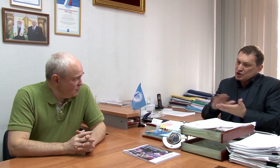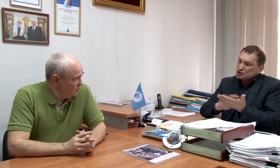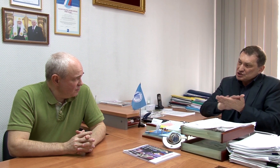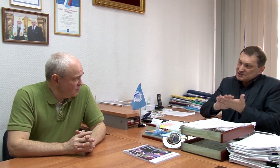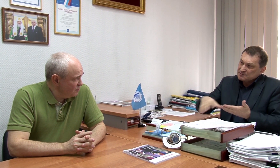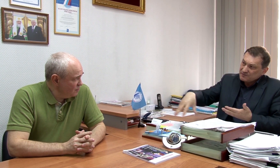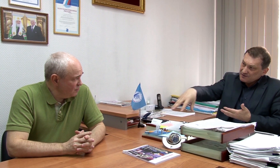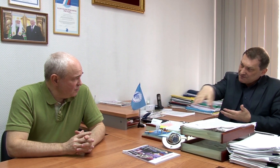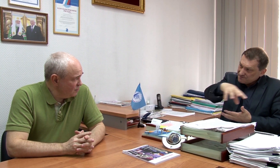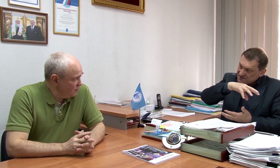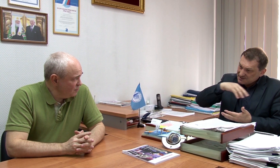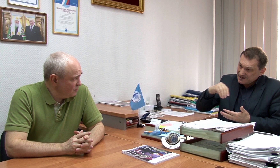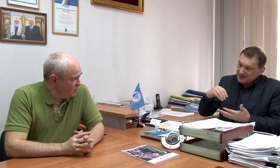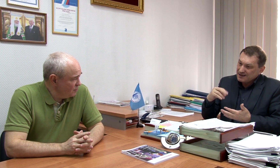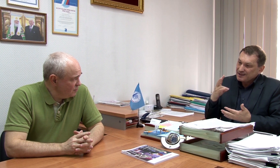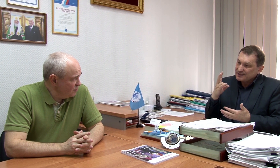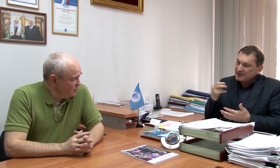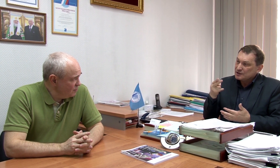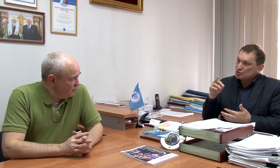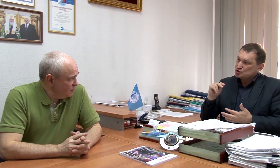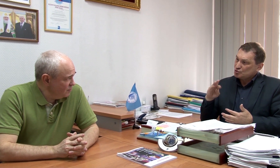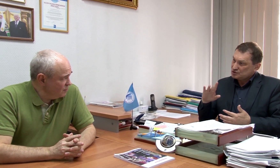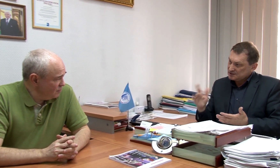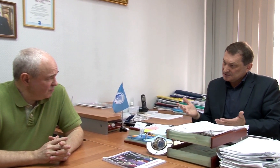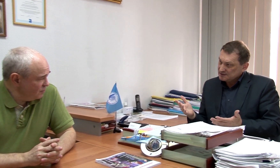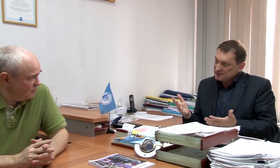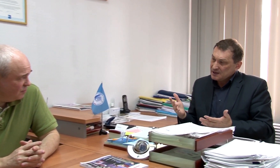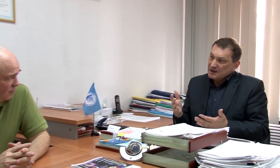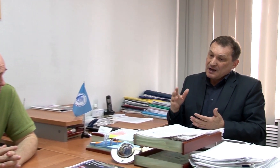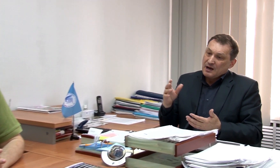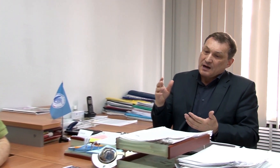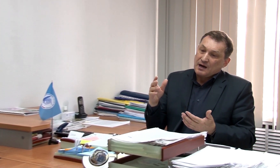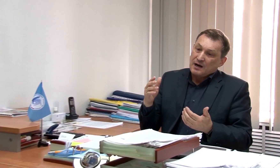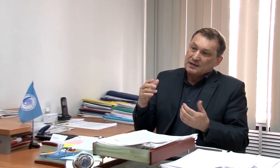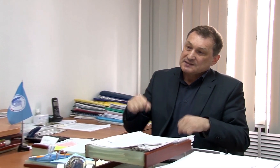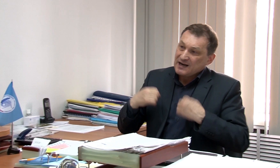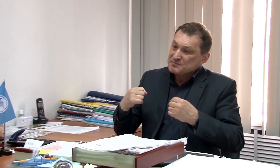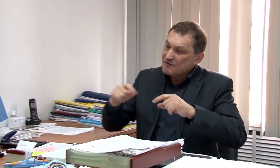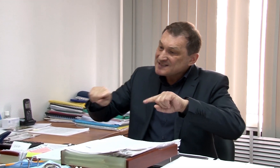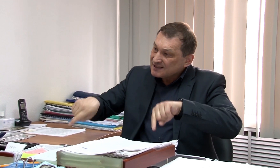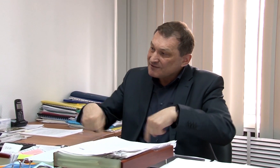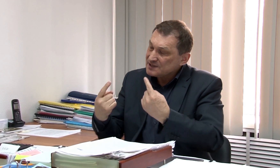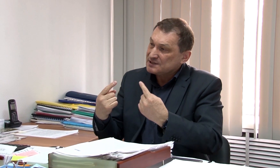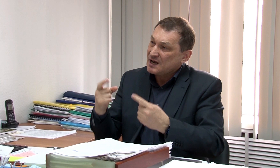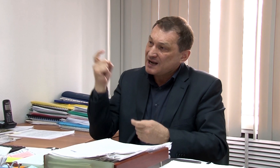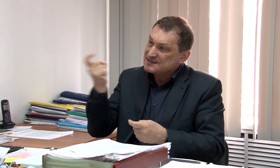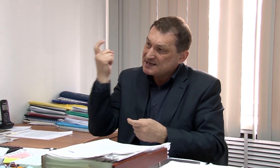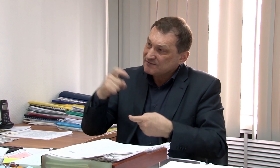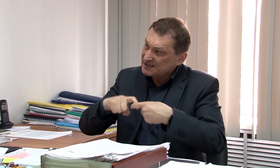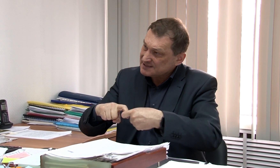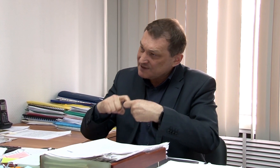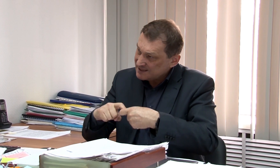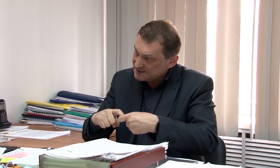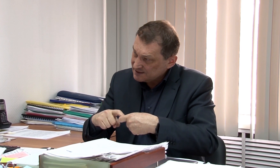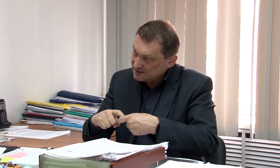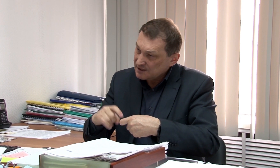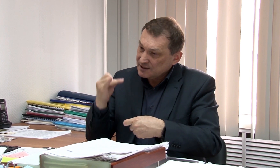Устраняем недочёты, стараемся восстановить хозяйственные связи